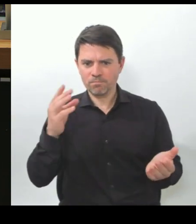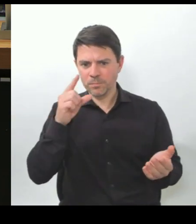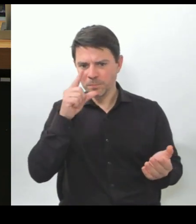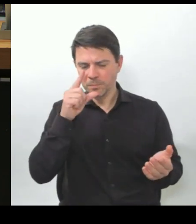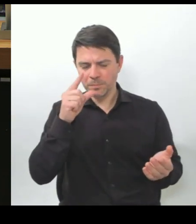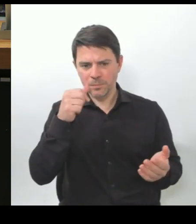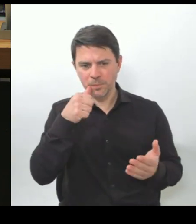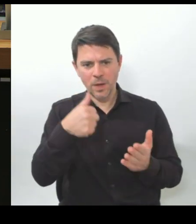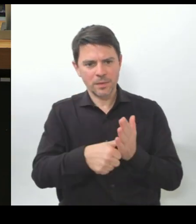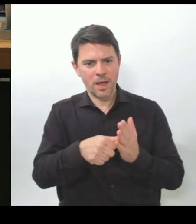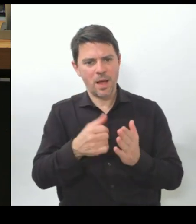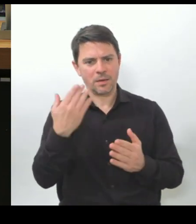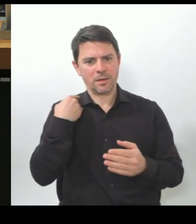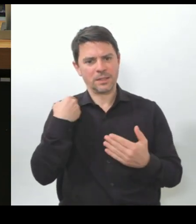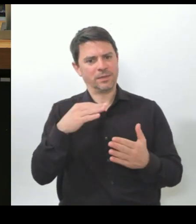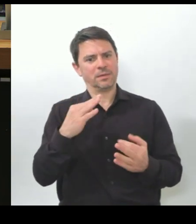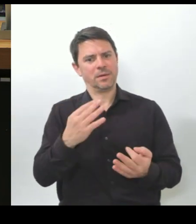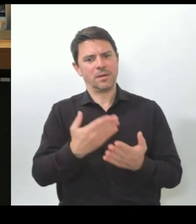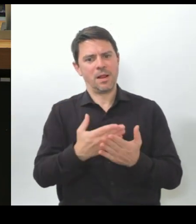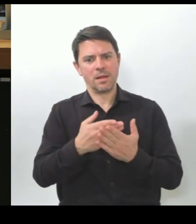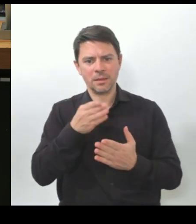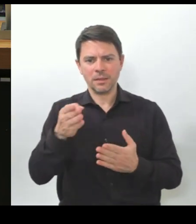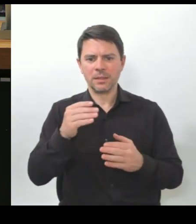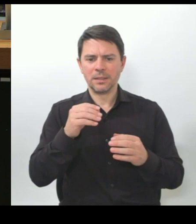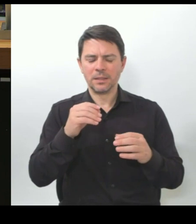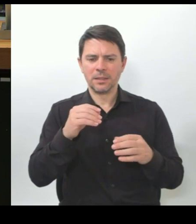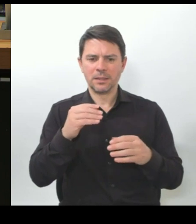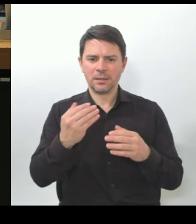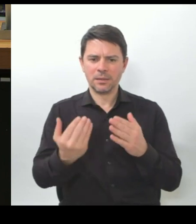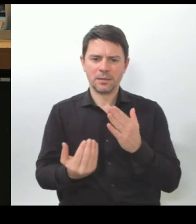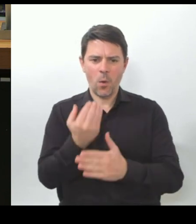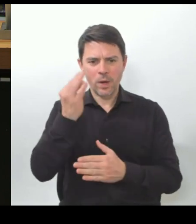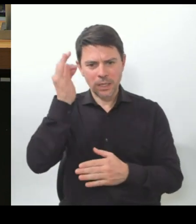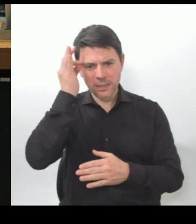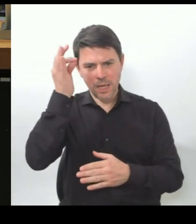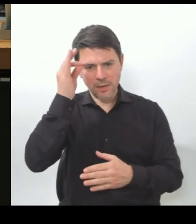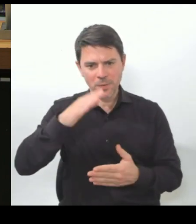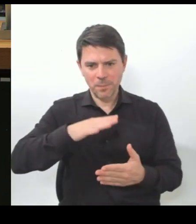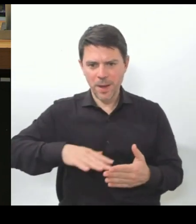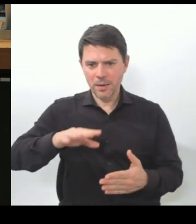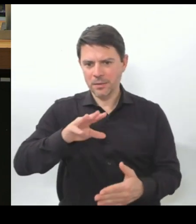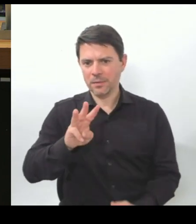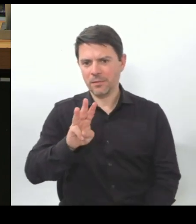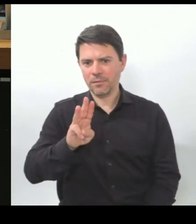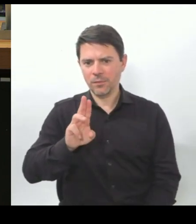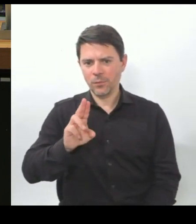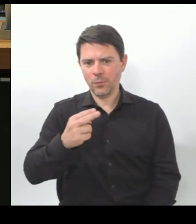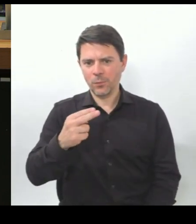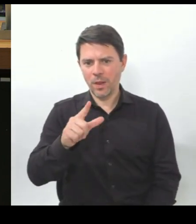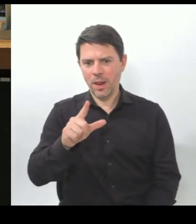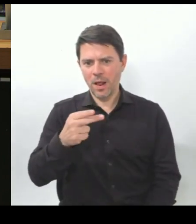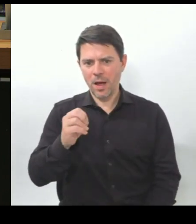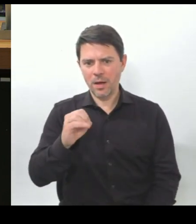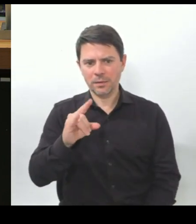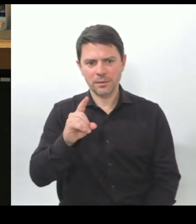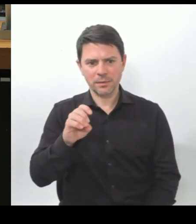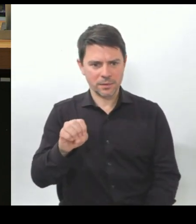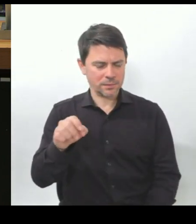Die Planfeststellung ist in diesem Jahr geplant. Bis Juni werden die Unterlagen der Dienstleister vorlegen, und dann kann das ganz reguläre Verfahren beg.